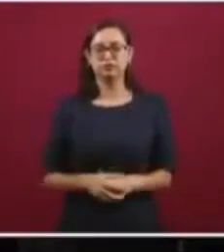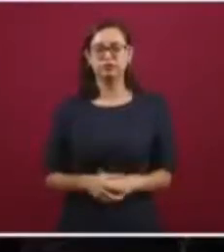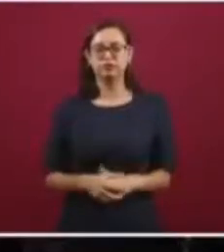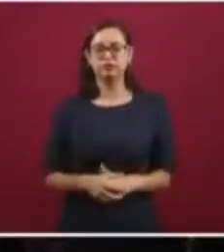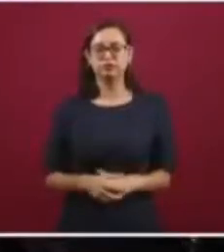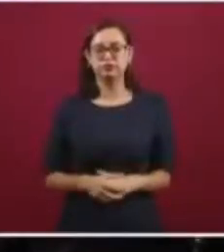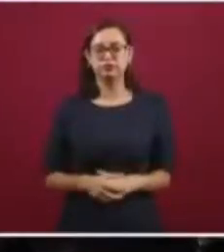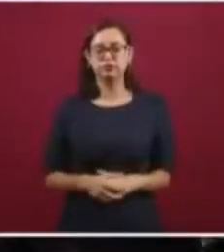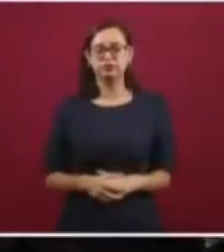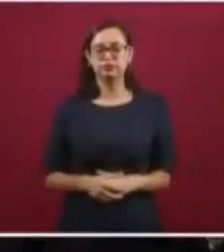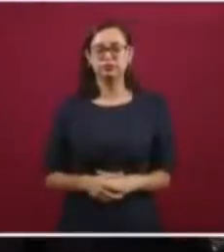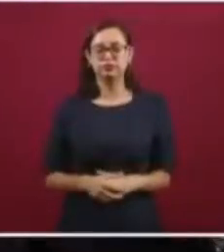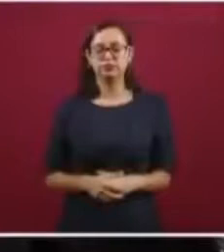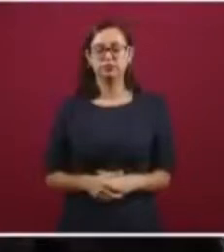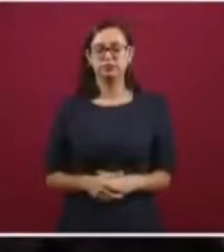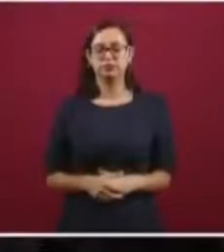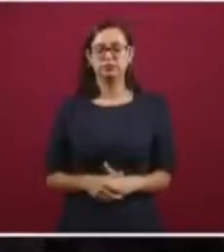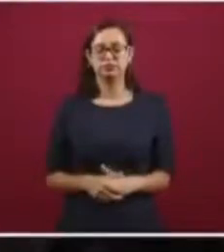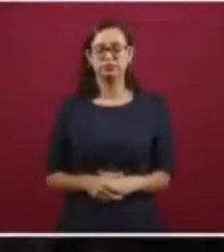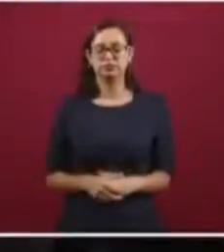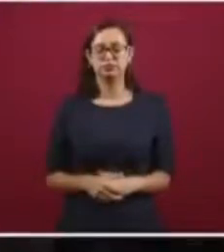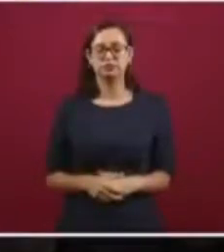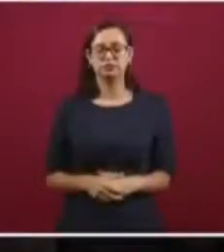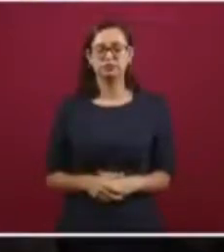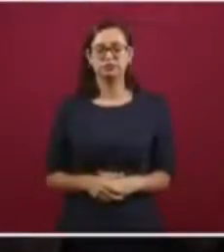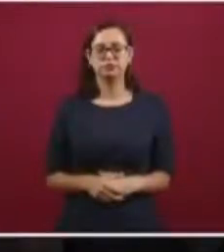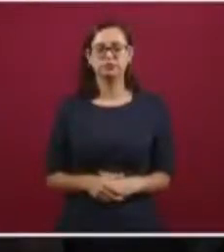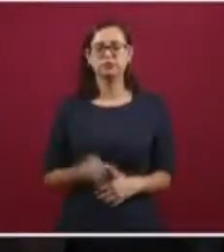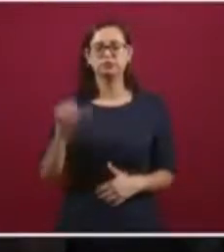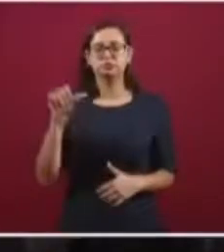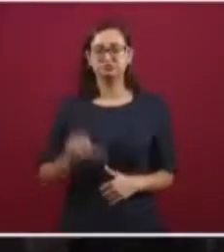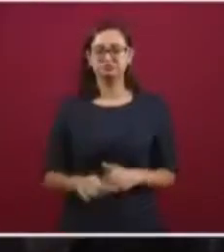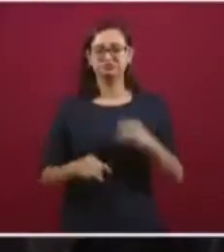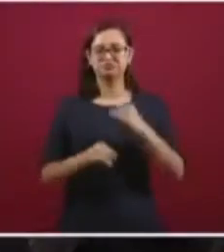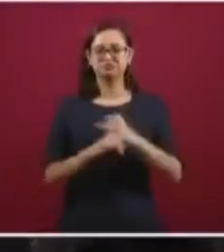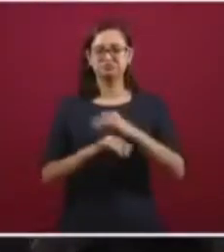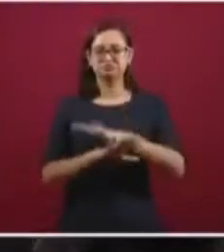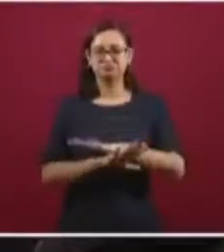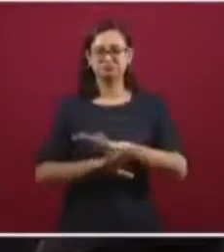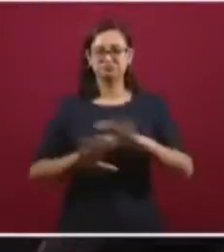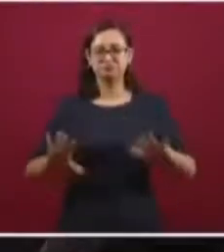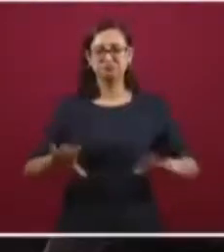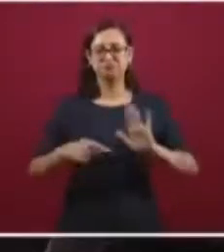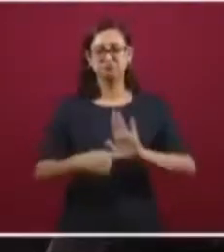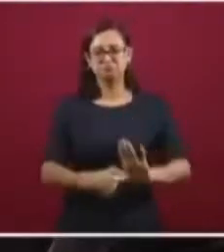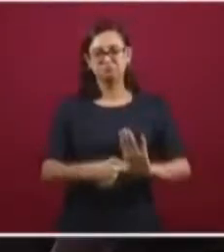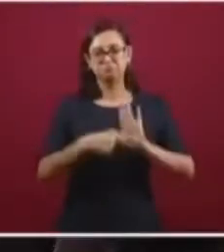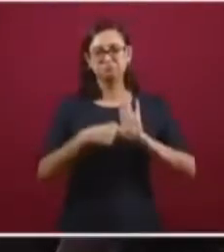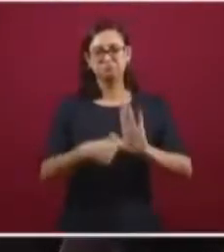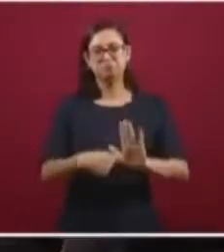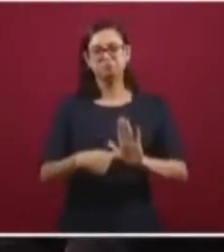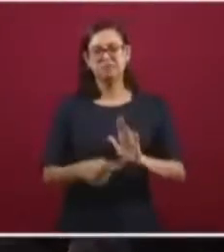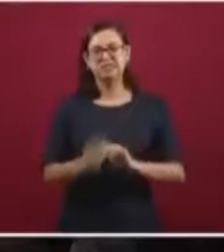El día de hoy me voy a permitir dar a conocer el avance de la constitución de la Guardia